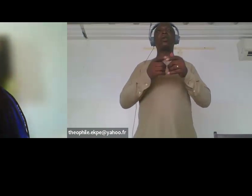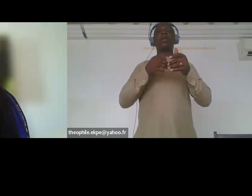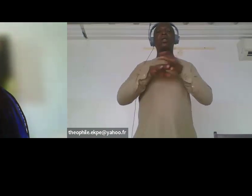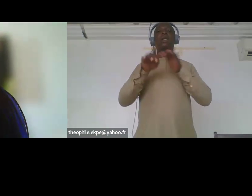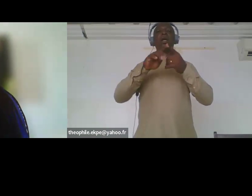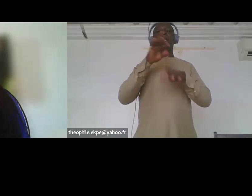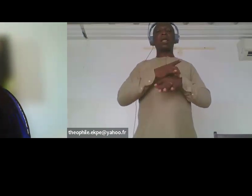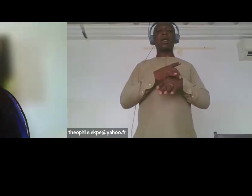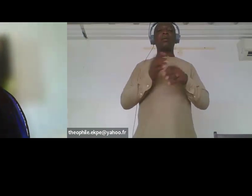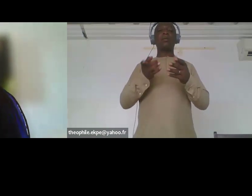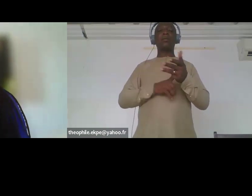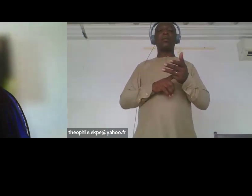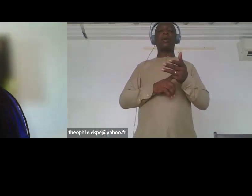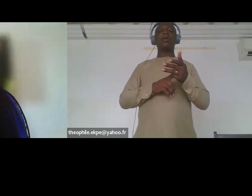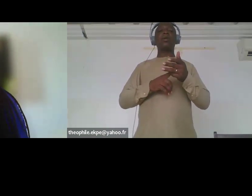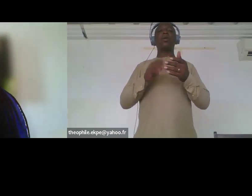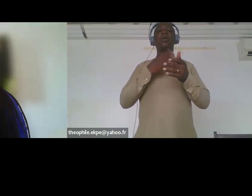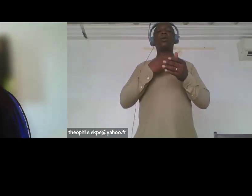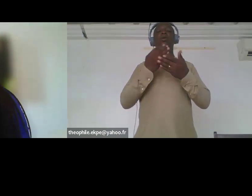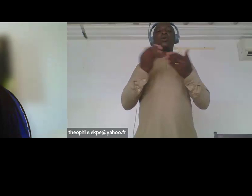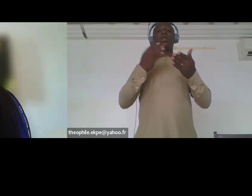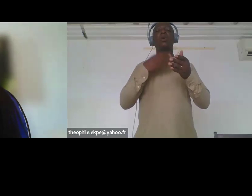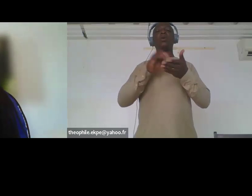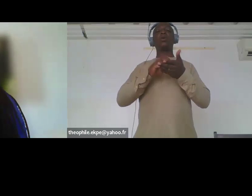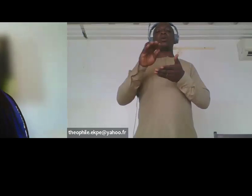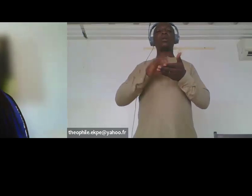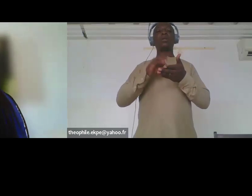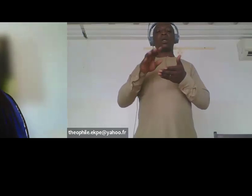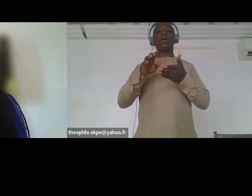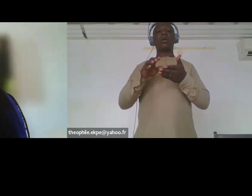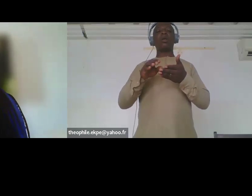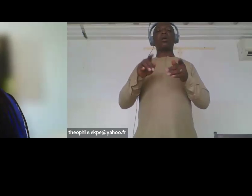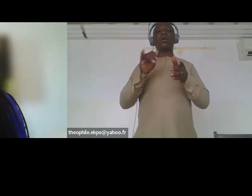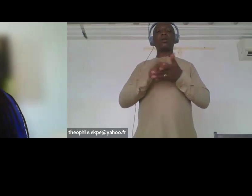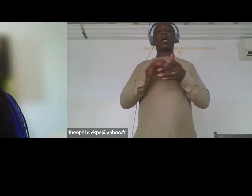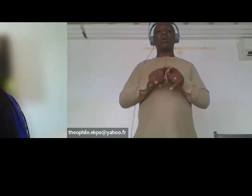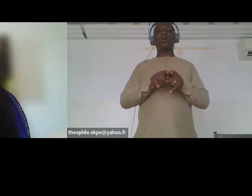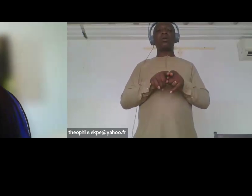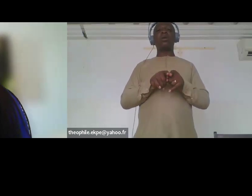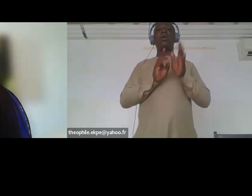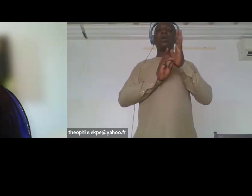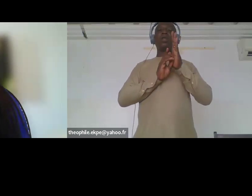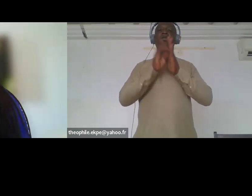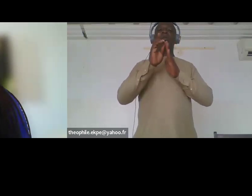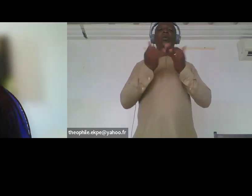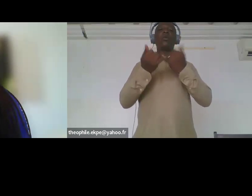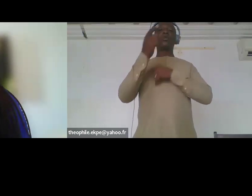aux outils et au in ça on peut pas le développer aujourd'hui cont tenu du